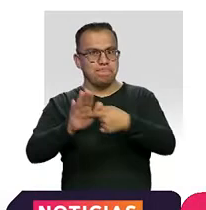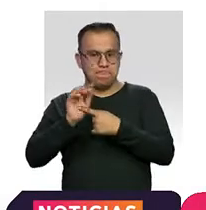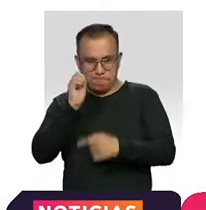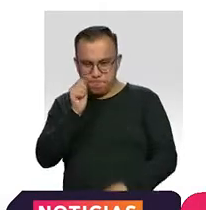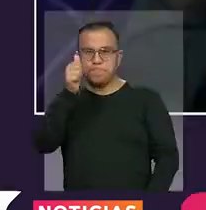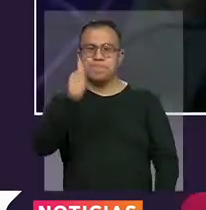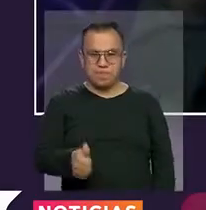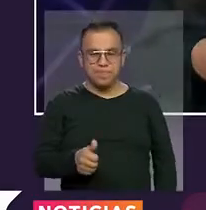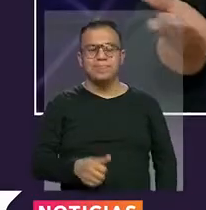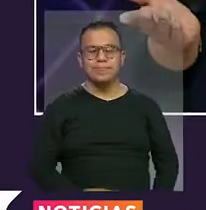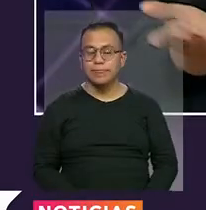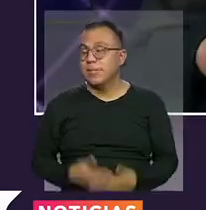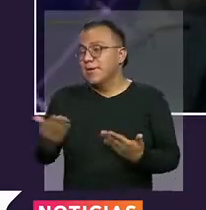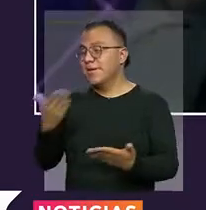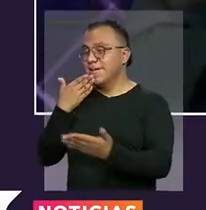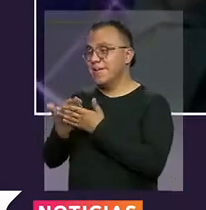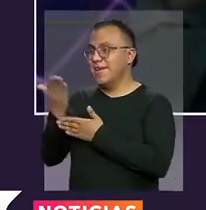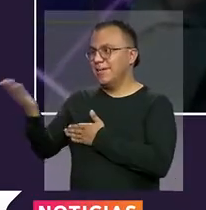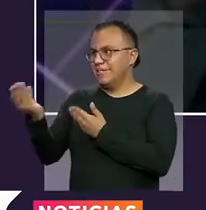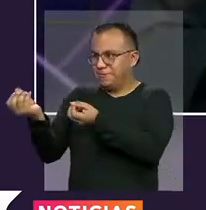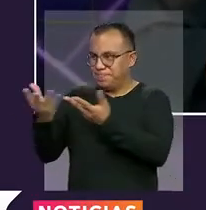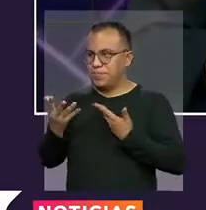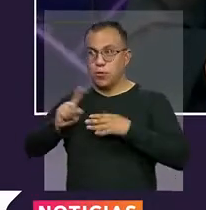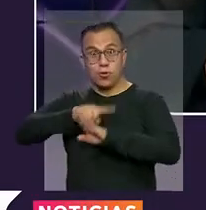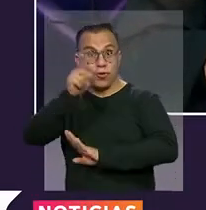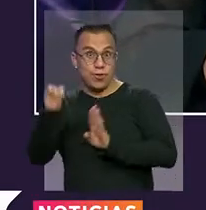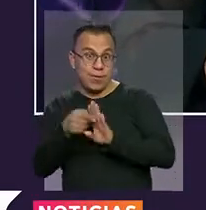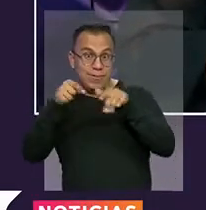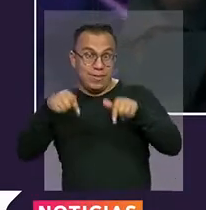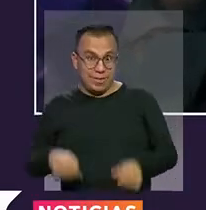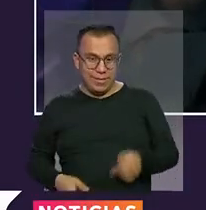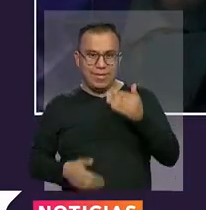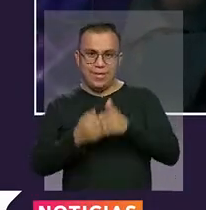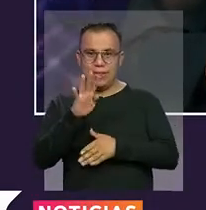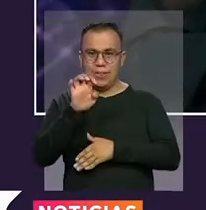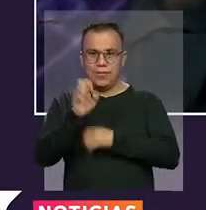CONVOCAR UNA GRAN CELEBRACIóN ALREDEDOR DE PIñATAS INSPIRADAS EN LA OBRA DEL MAESTRO FERNANDO BOTERO QUE SE VAN EXHIBIR AL DíA SIGUIENT